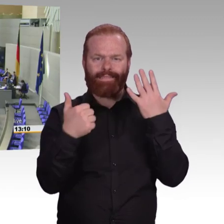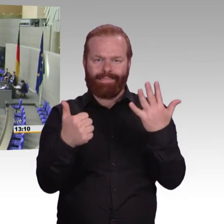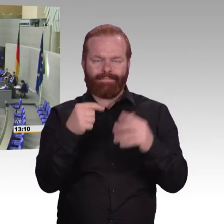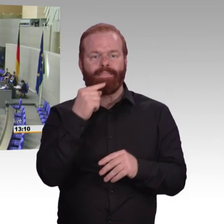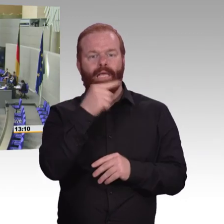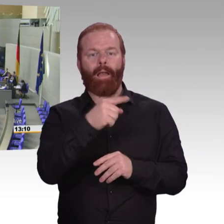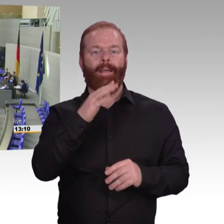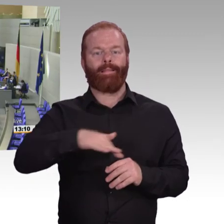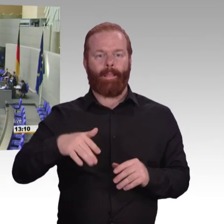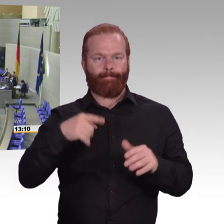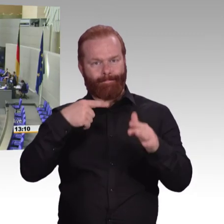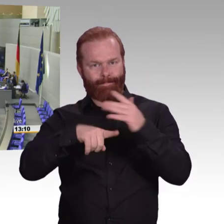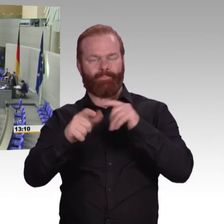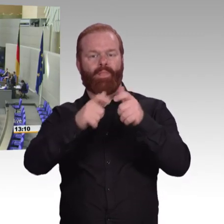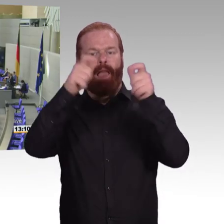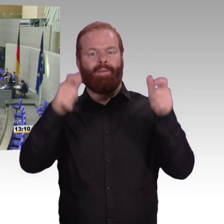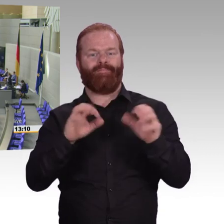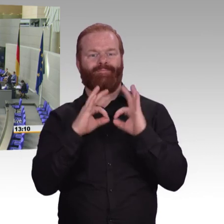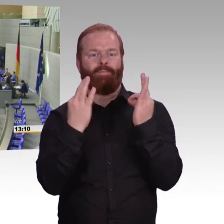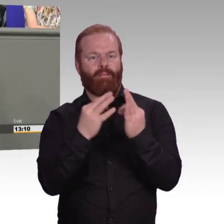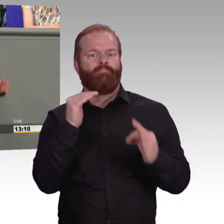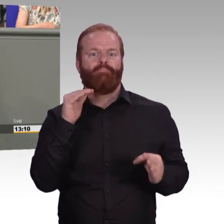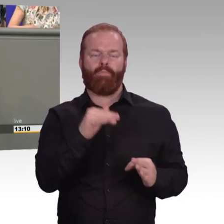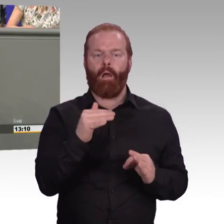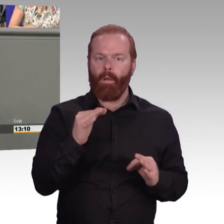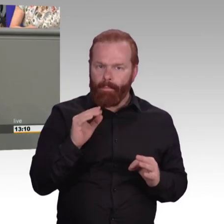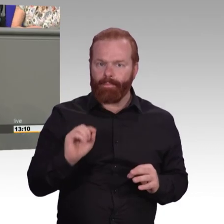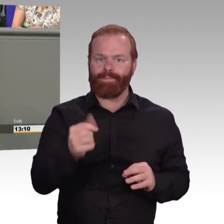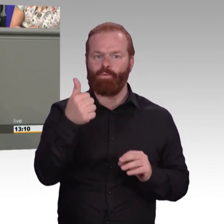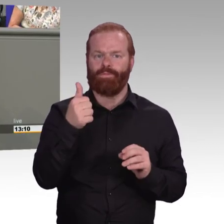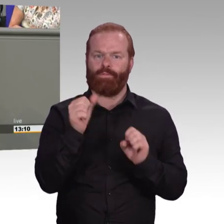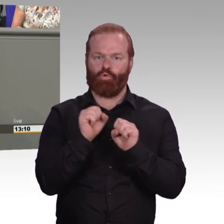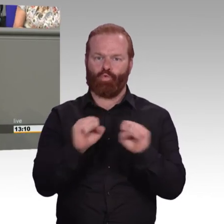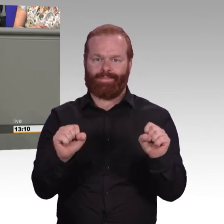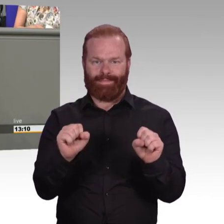Und deshalb müssen wir in diesem Verhältnis genau überlegen, wie man diesen klaren Obersatz -